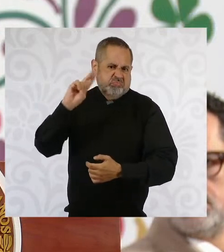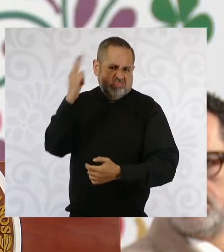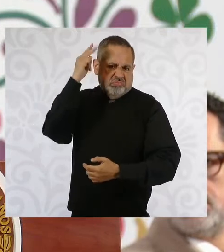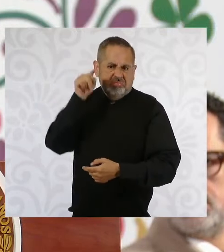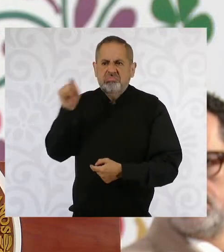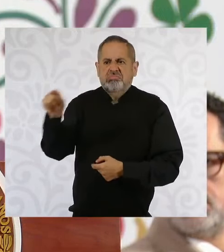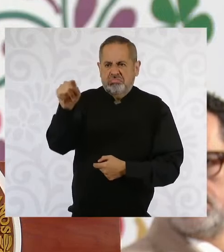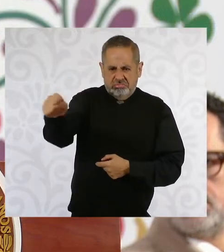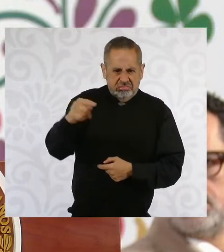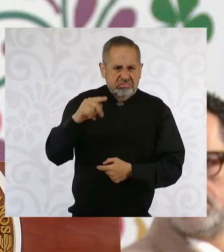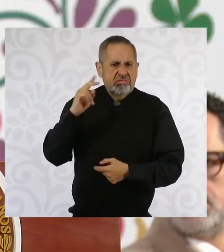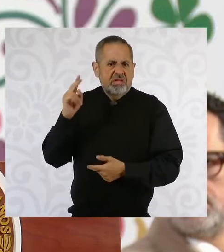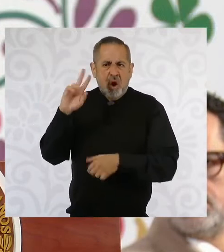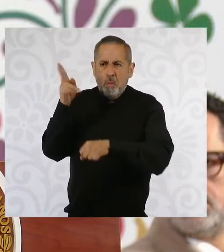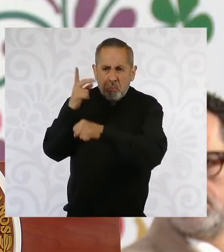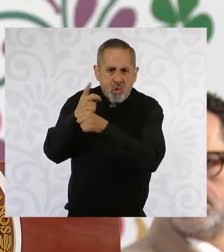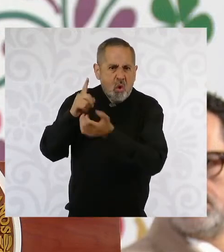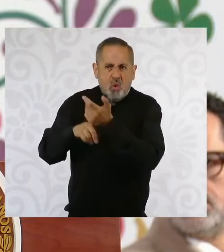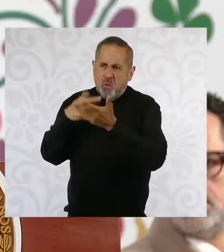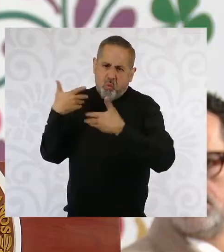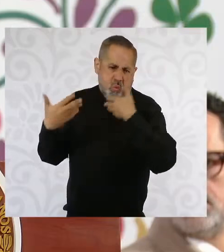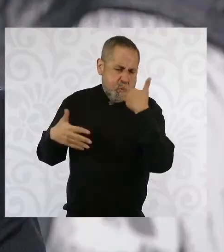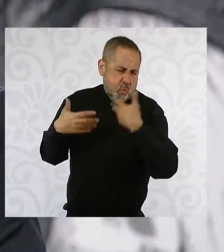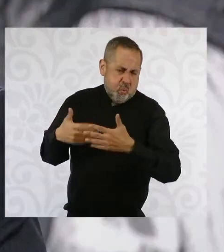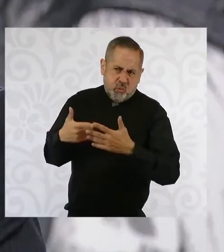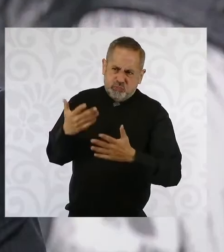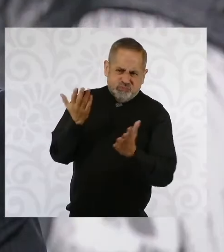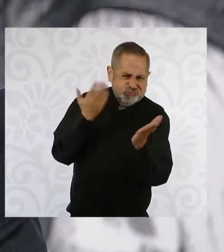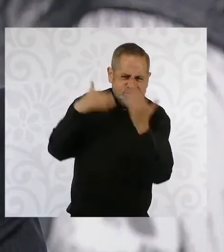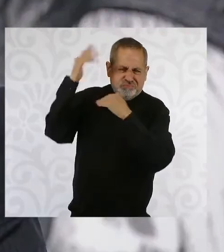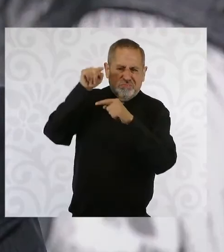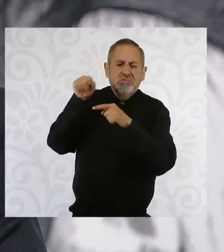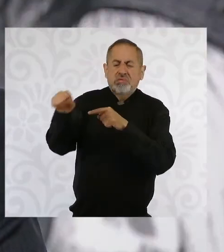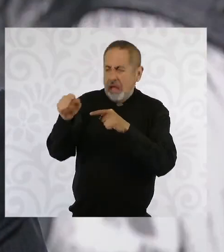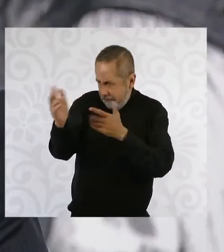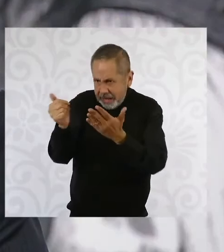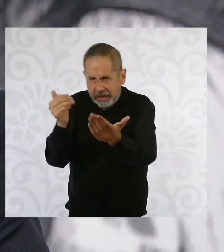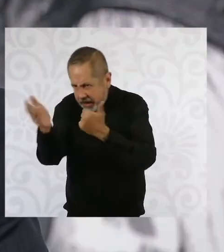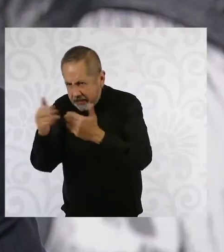específicas posgrados también y centros de investigación que están dedicados a cuestiones